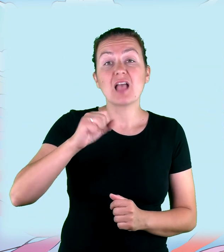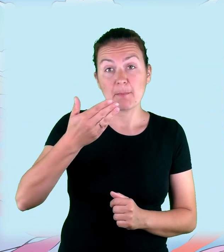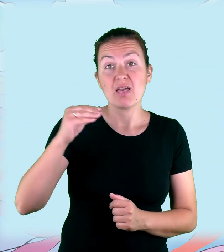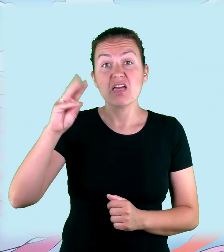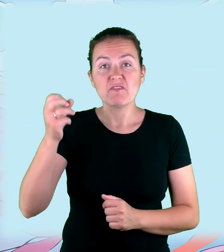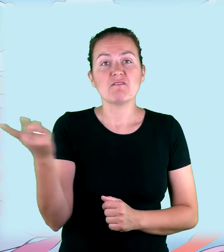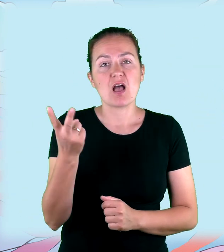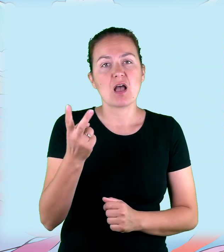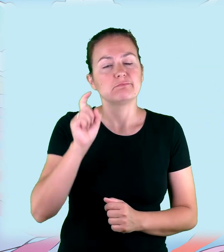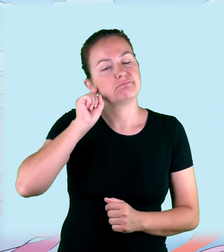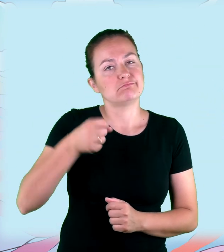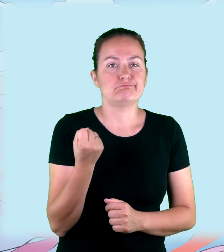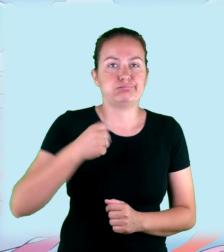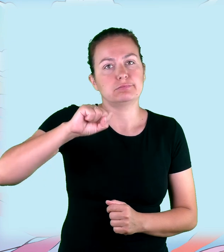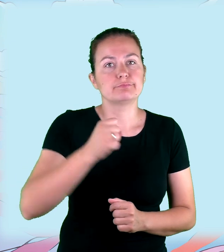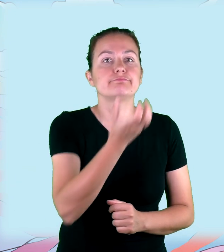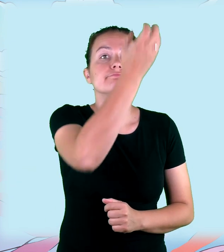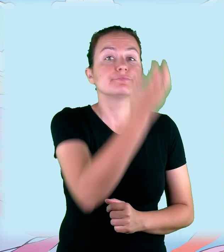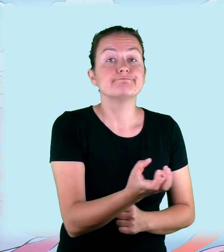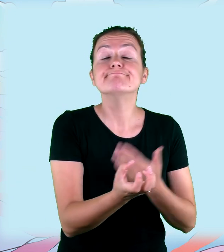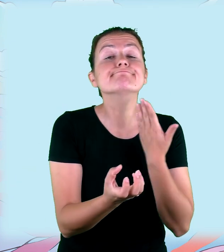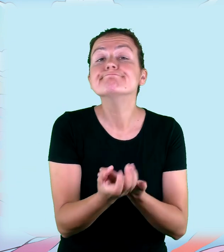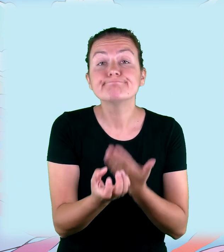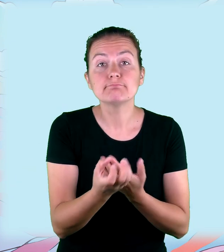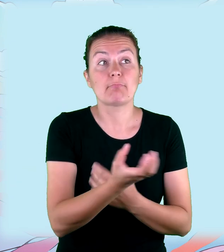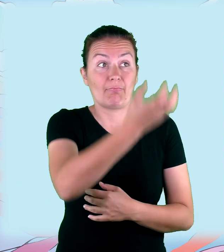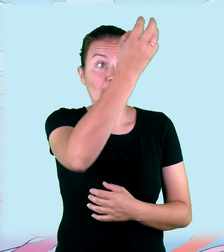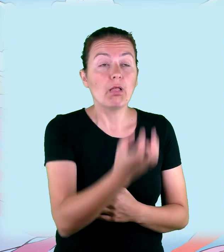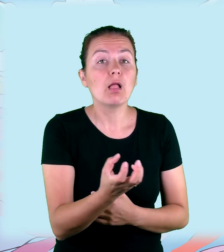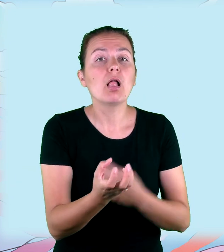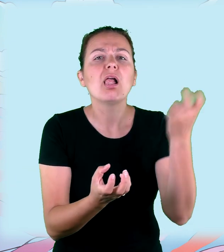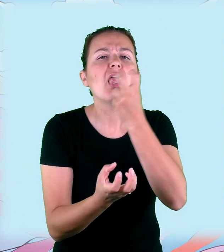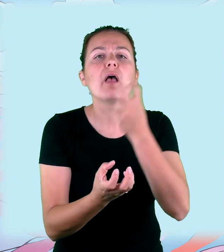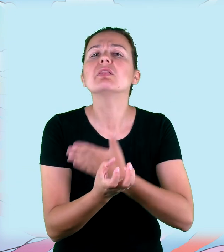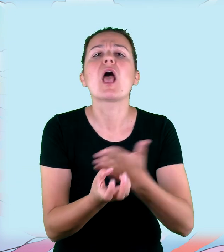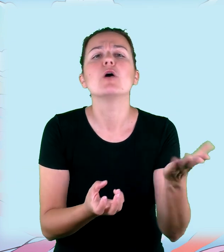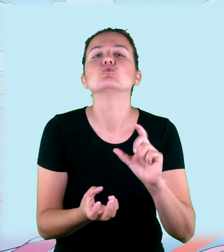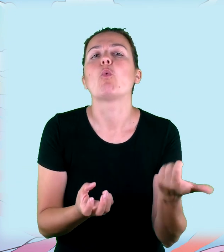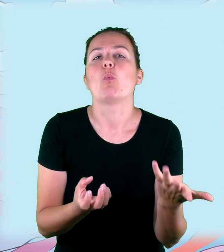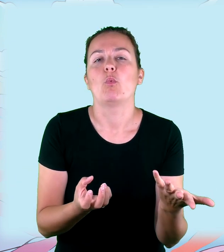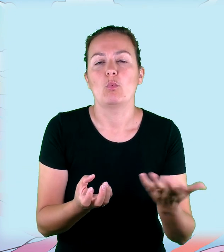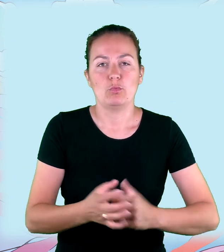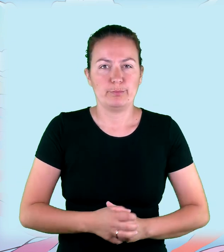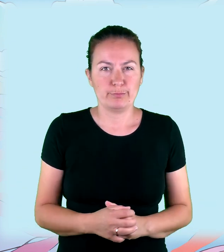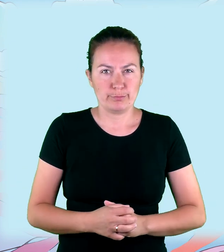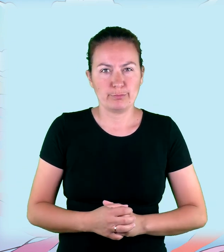Adam i Ewa złamali zakaz. Byli bardzo ciekawi, co się stanie, kiedy zjedzą owoc.